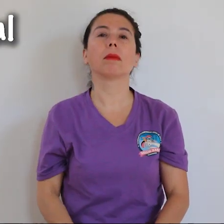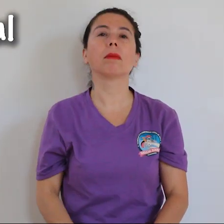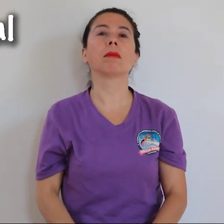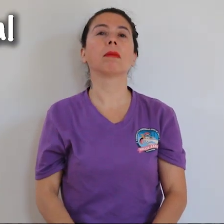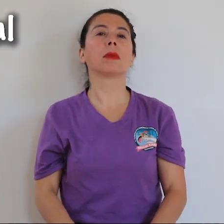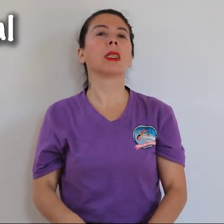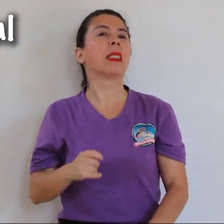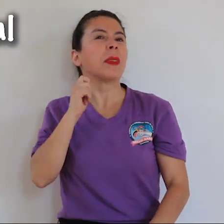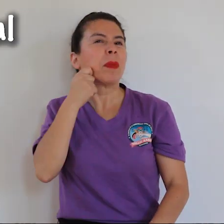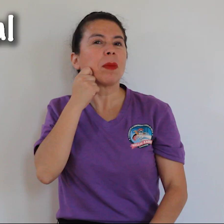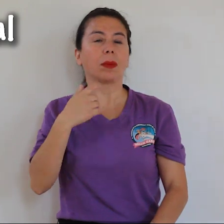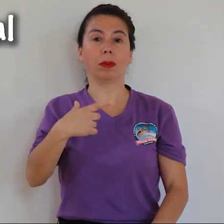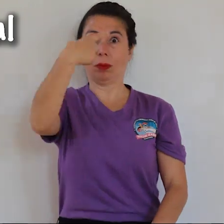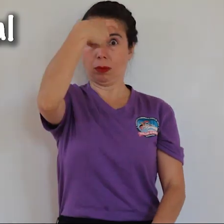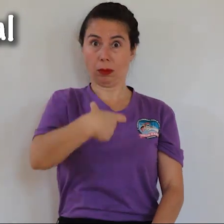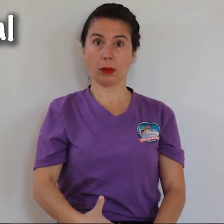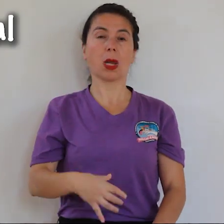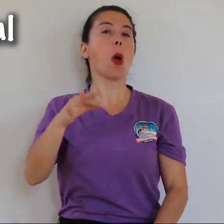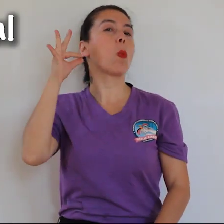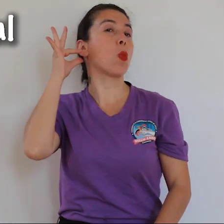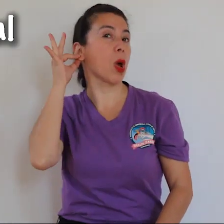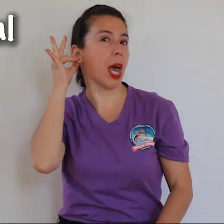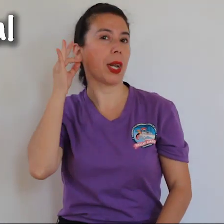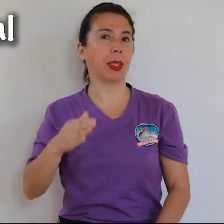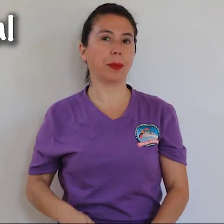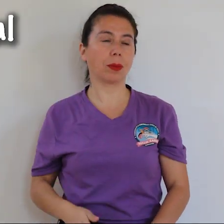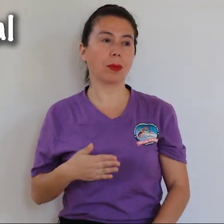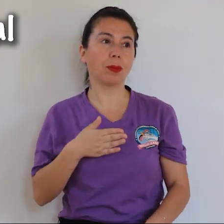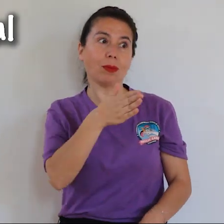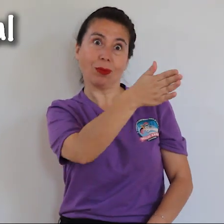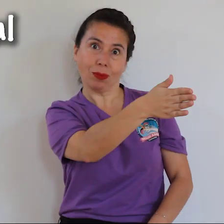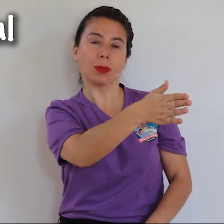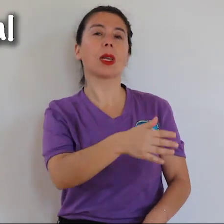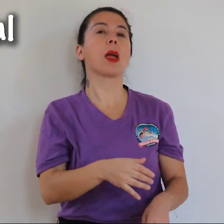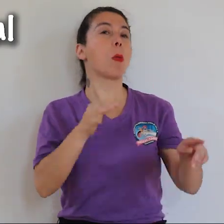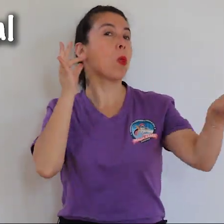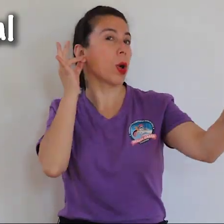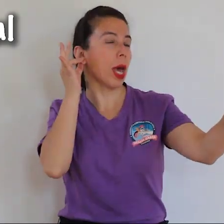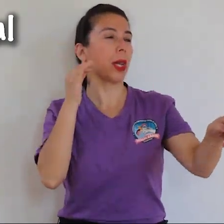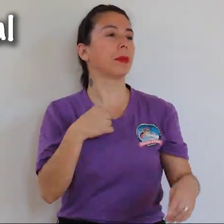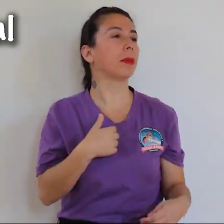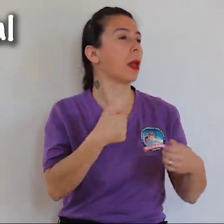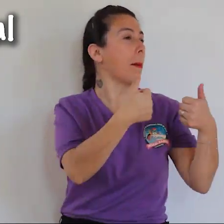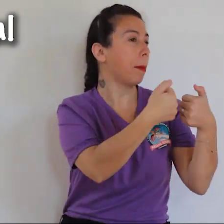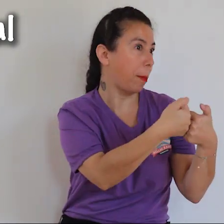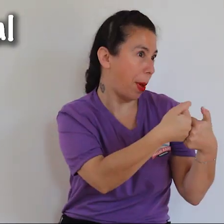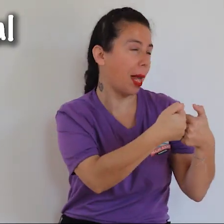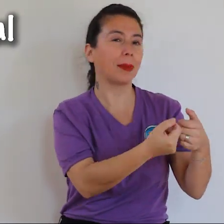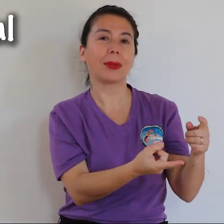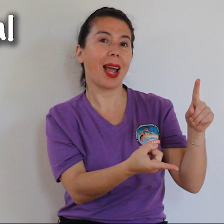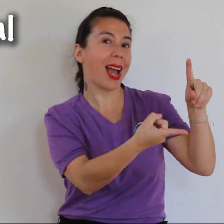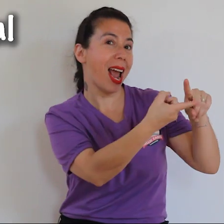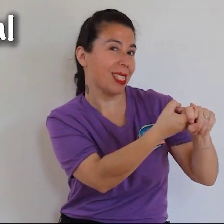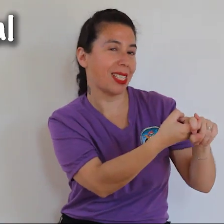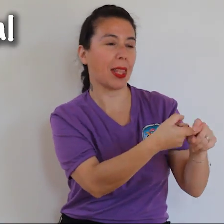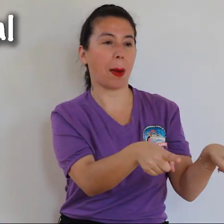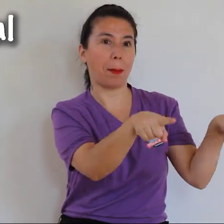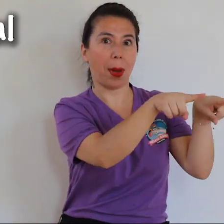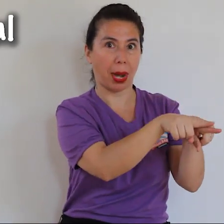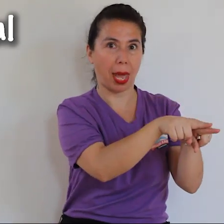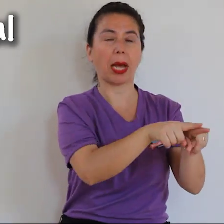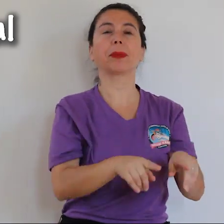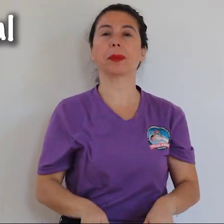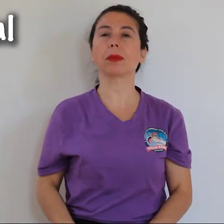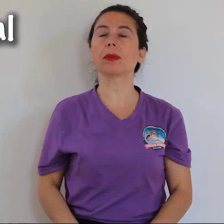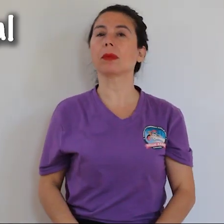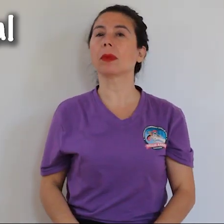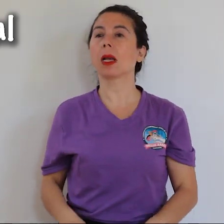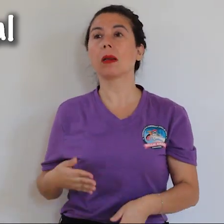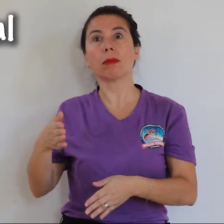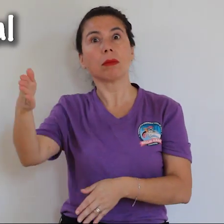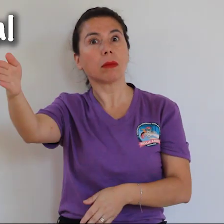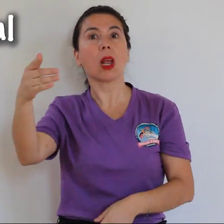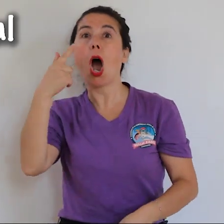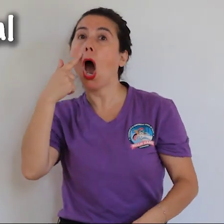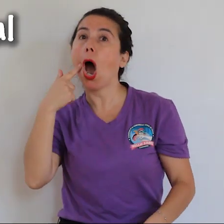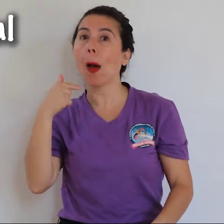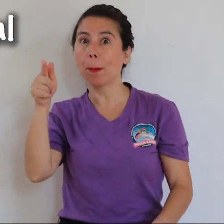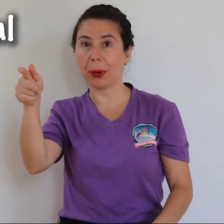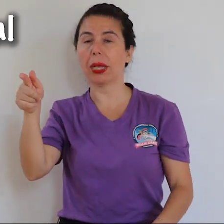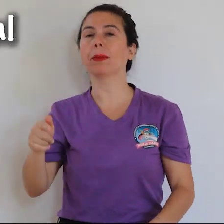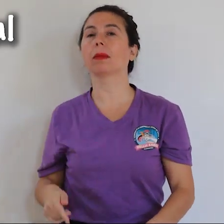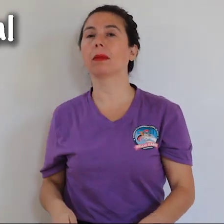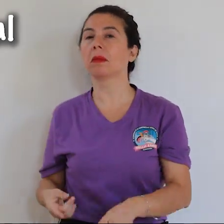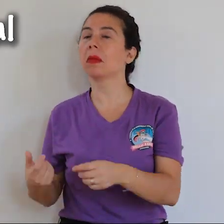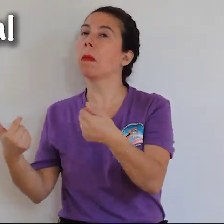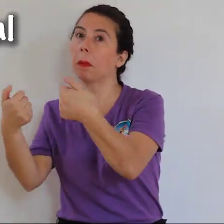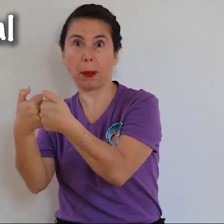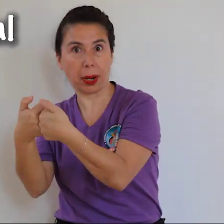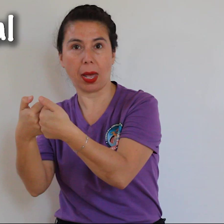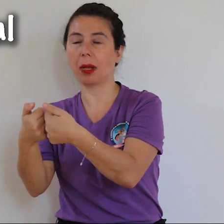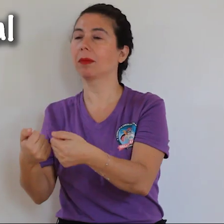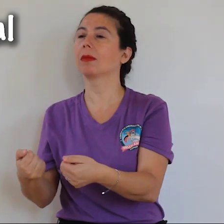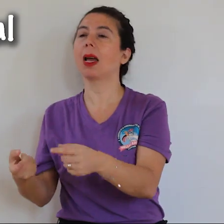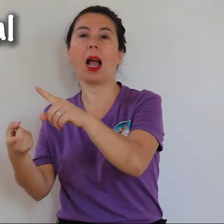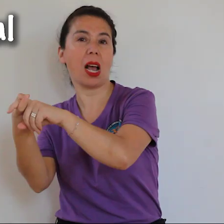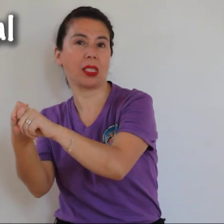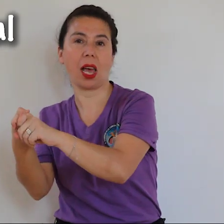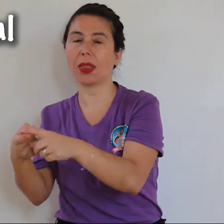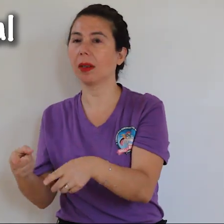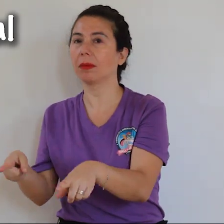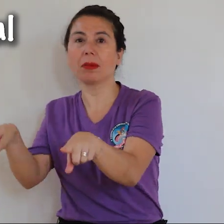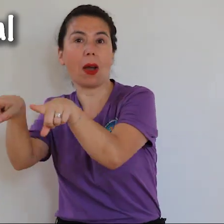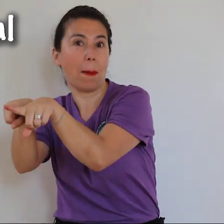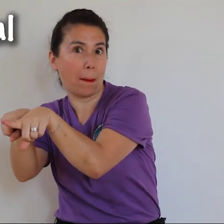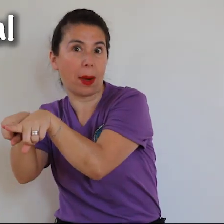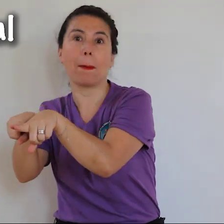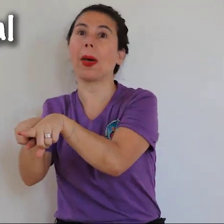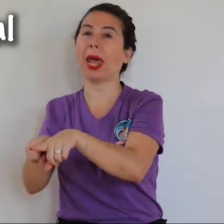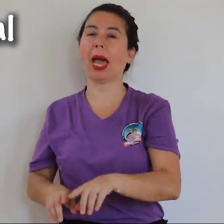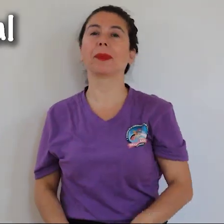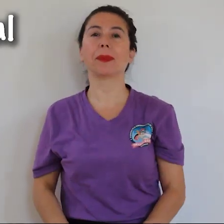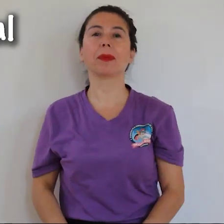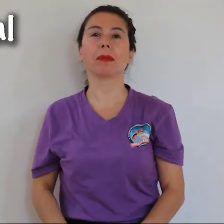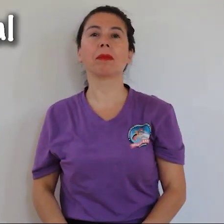Una mujer que puede estar pololeando, casada o tener relaciones sexuales con una mujer o un hombre.